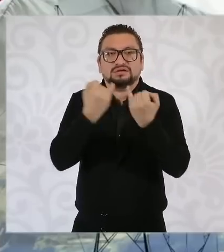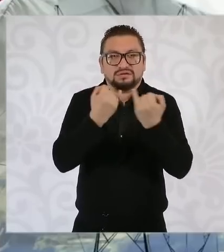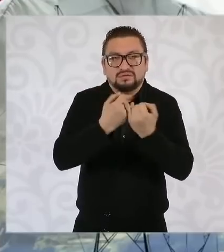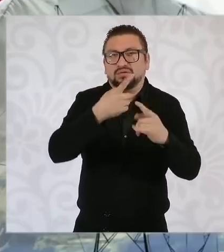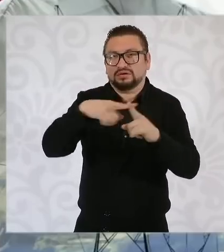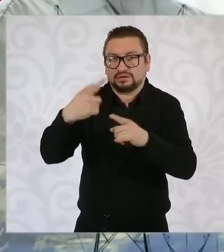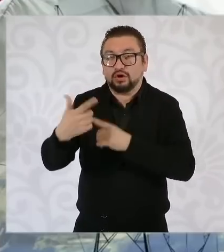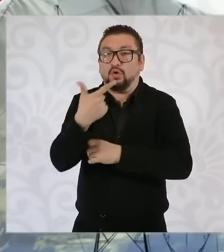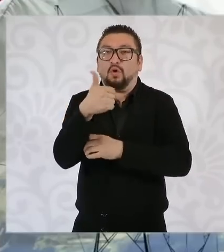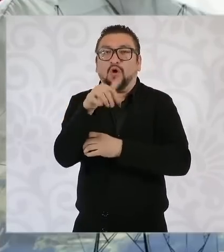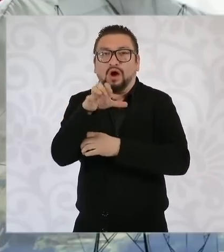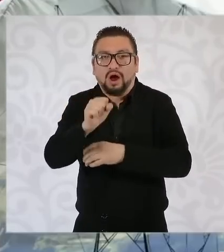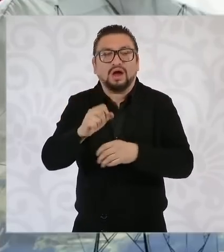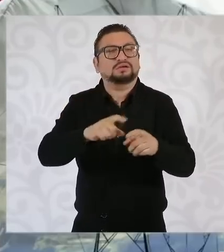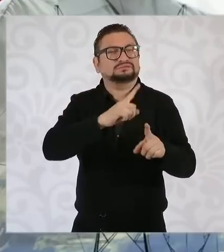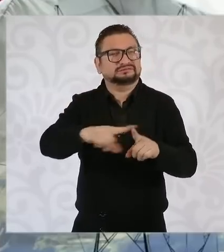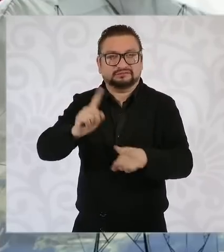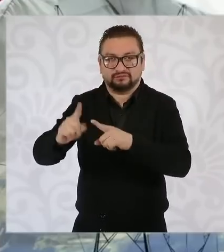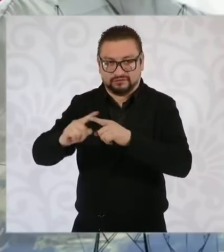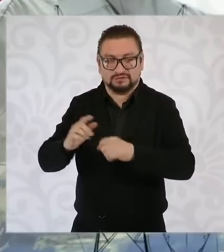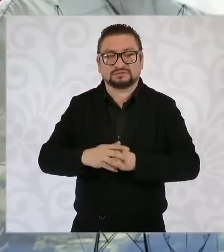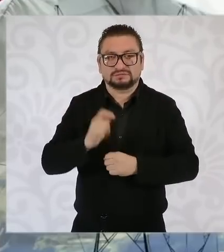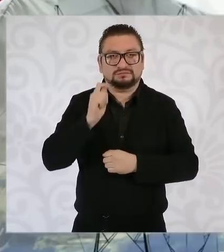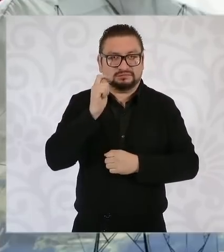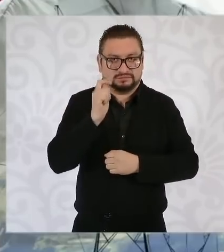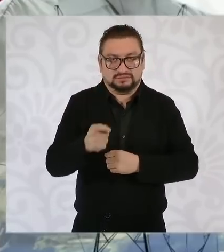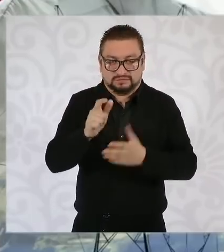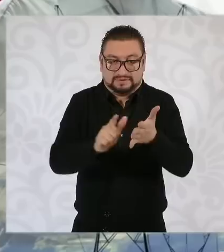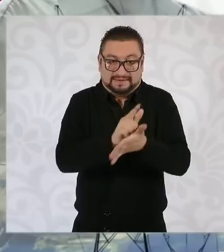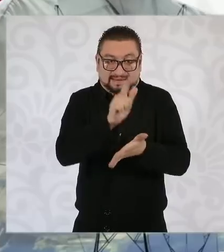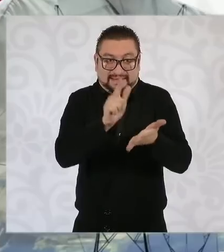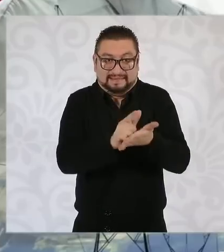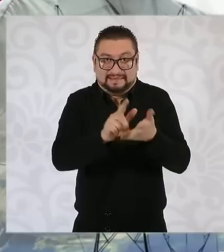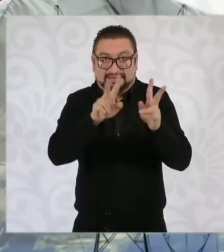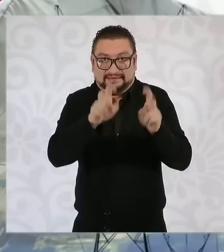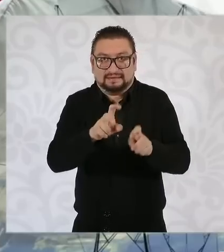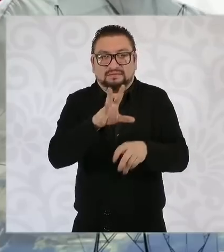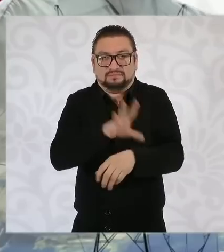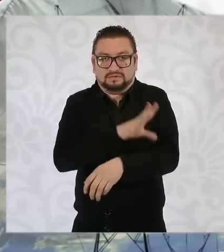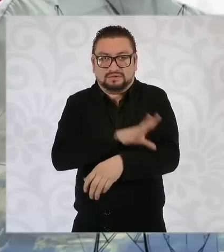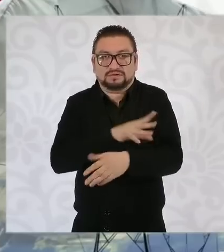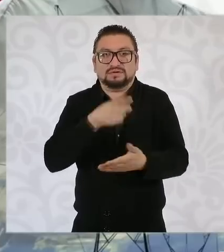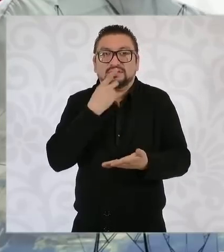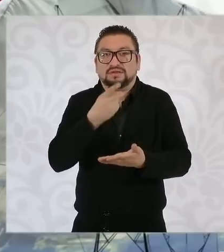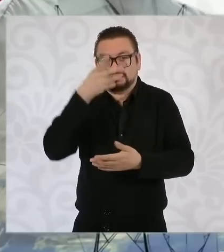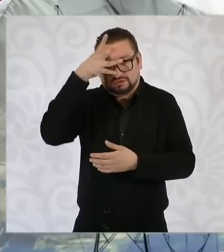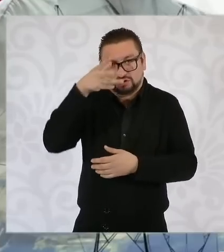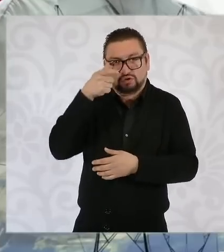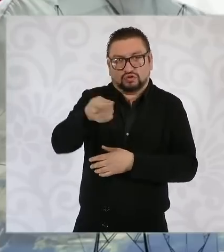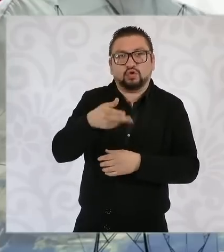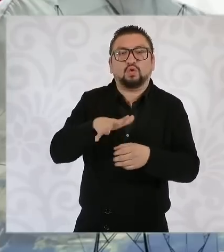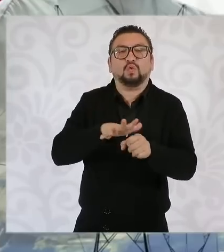natural se define en el caso de la ley del sector eléctrico se define el concepto de prevalencia con